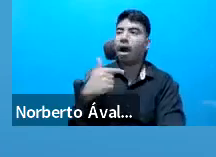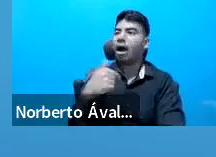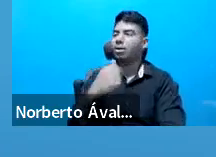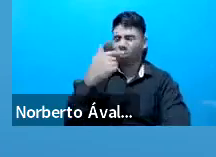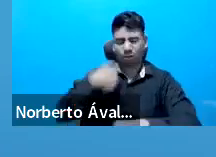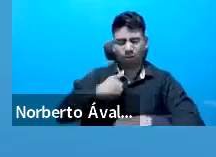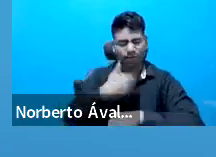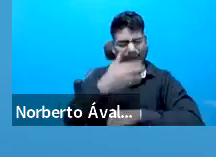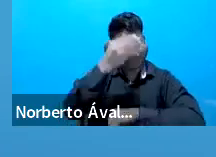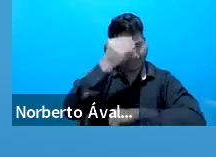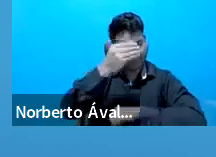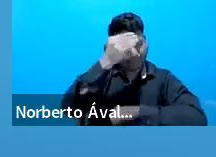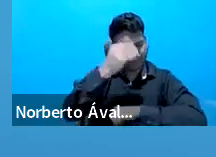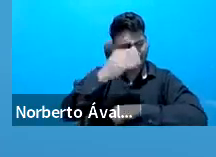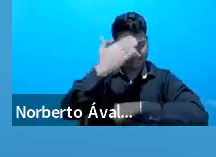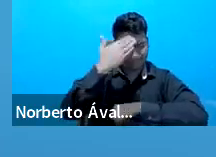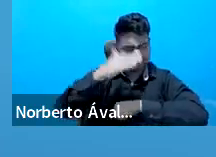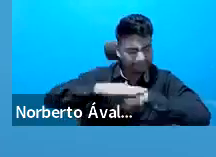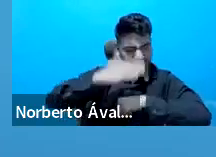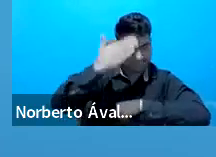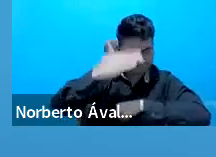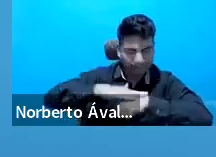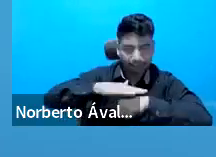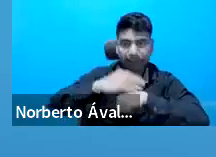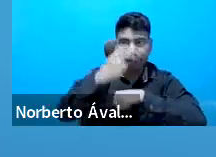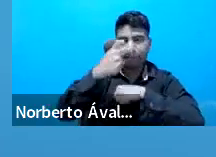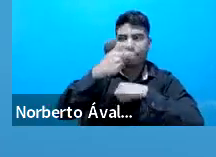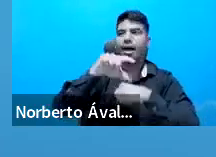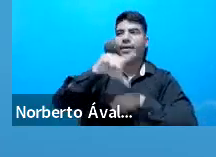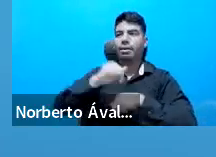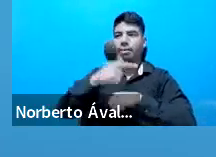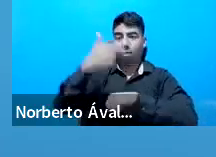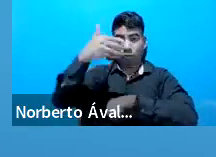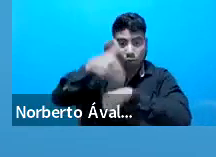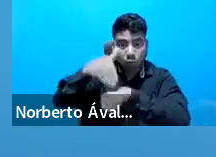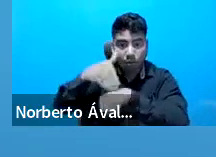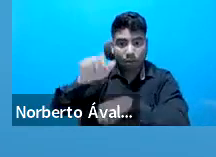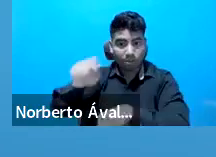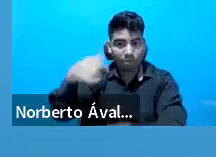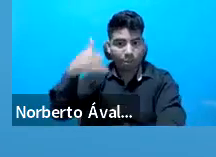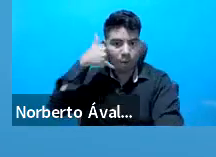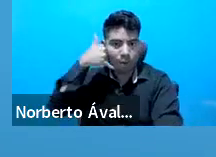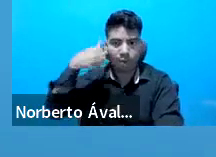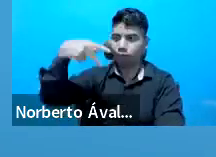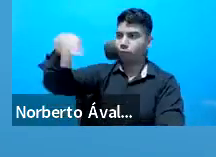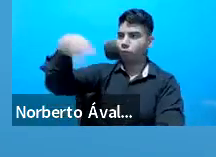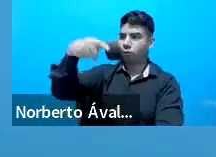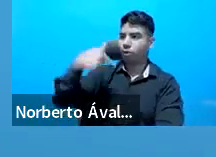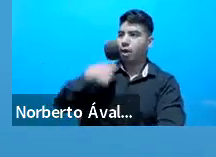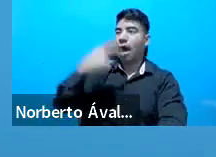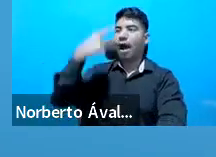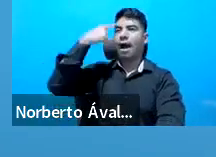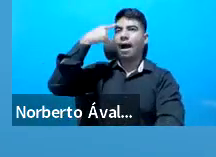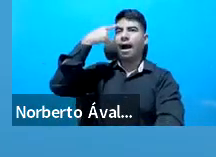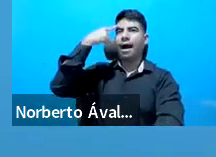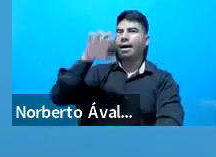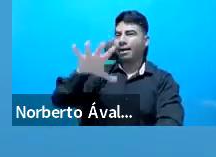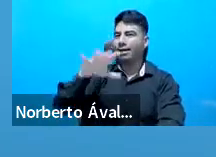, aunque no me aprenda, el número número tampoco me dicen este mero toca no me dicen este dónde toca no me dicen este dónde vive, fulano y Yo digo es que yo sé